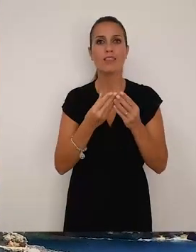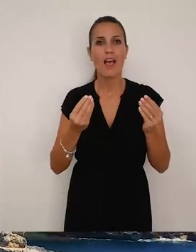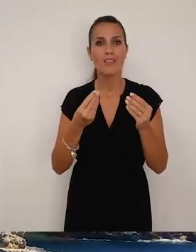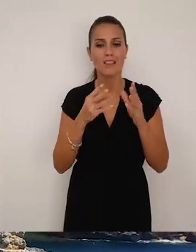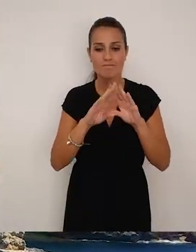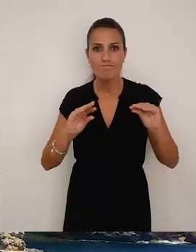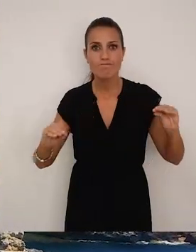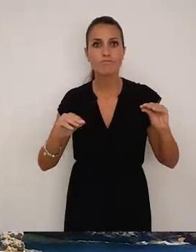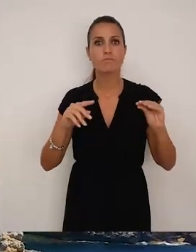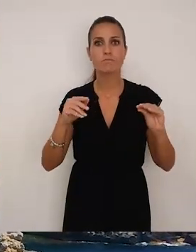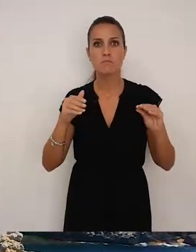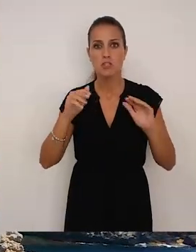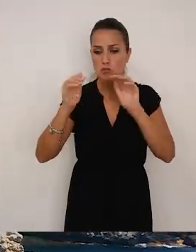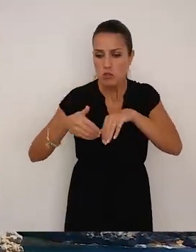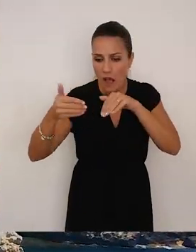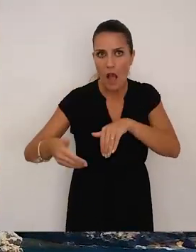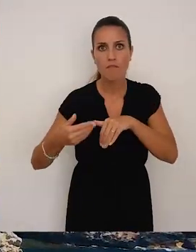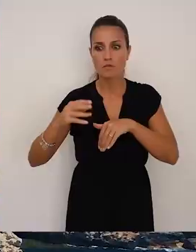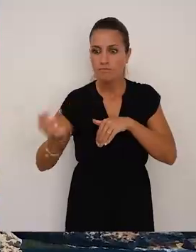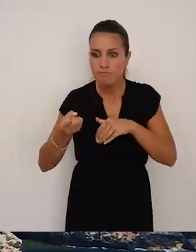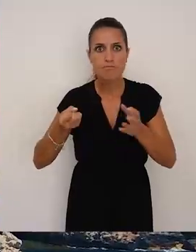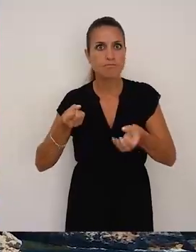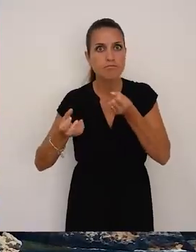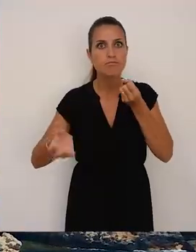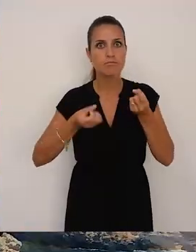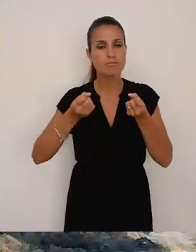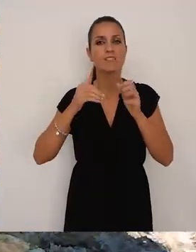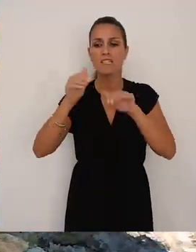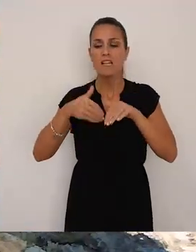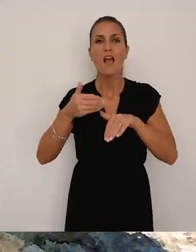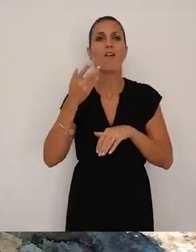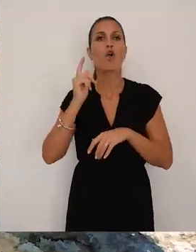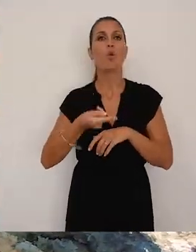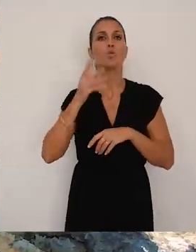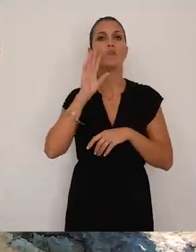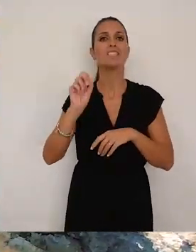recuperati presso Punta Ristola, durante gli scavi promossi dall’Istituto di Archeologia